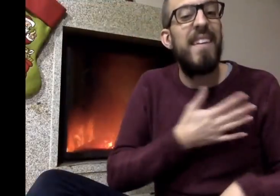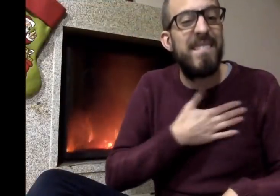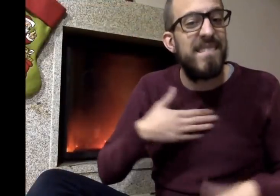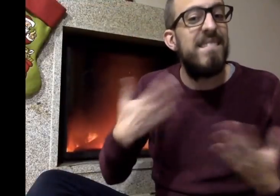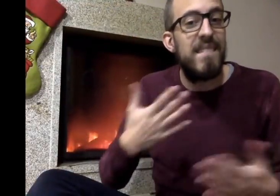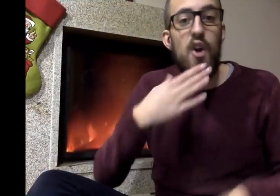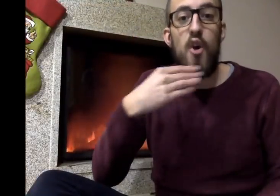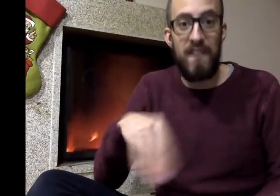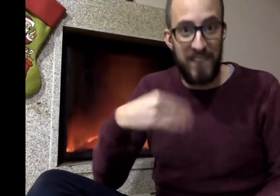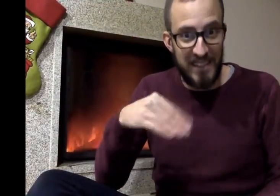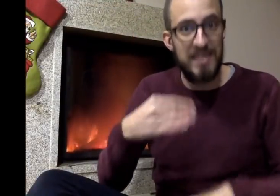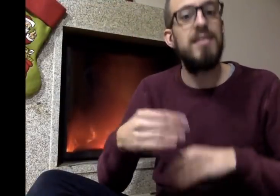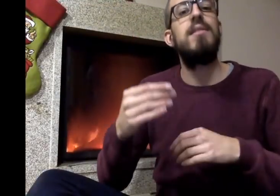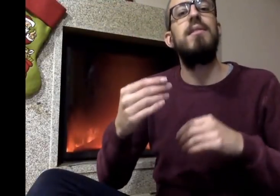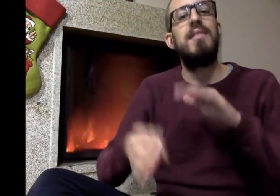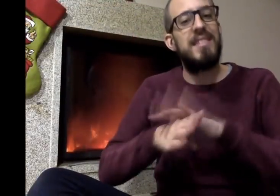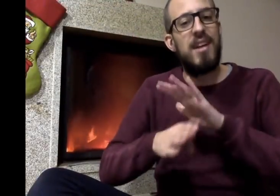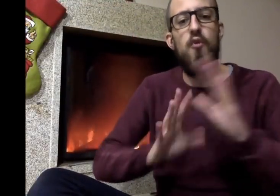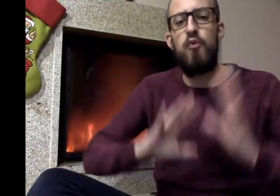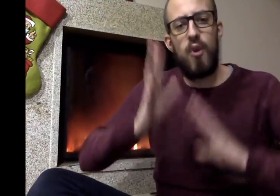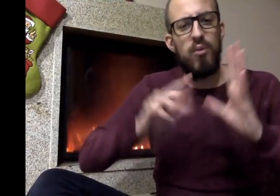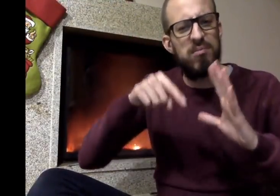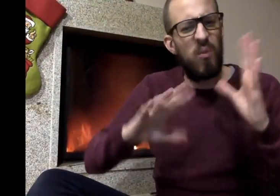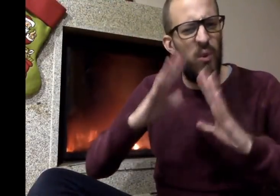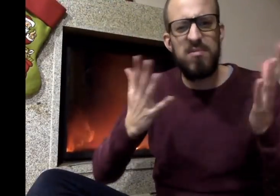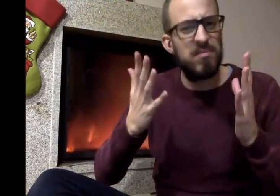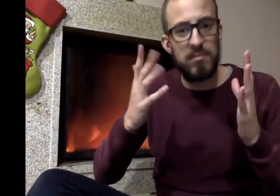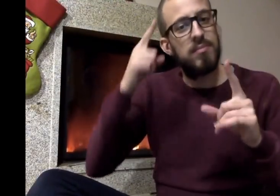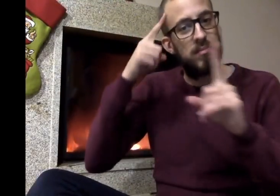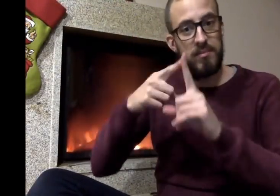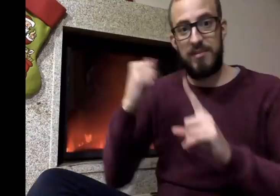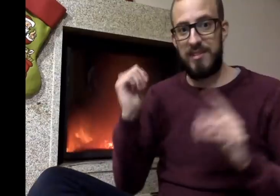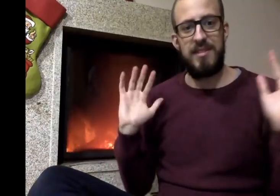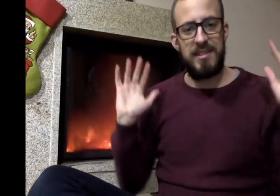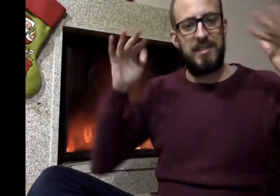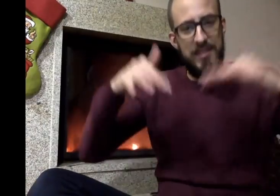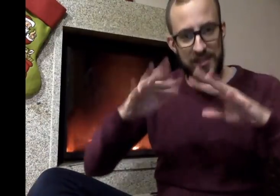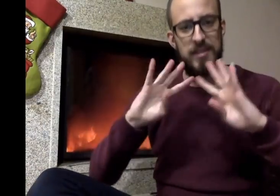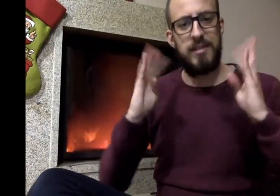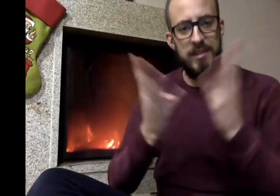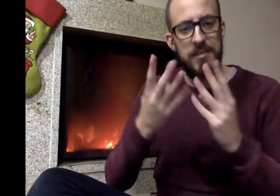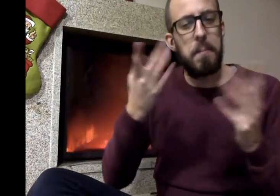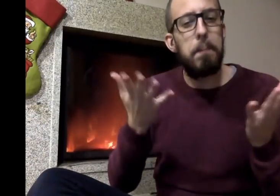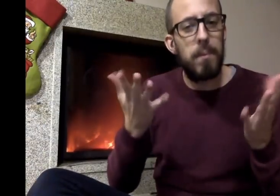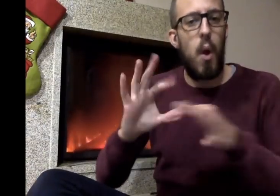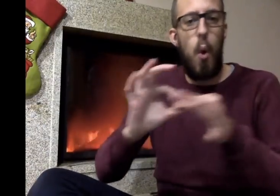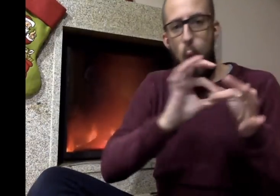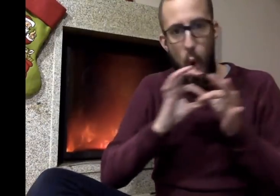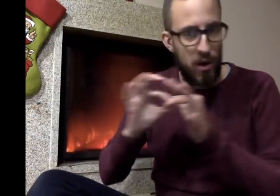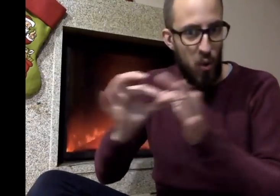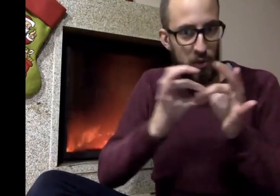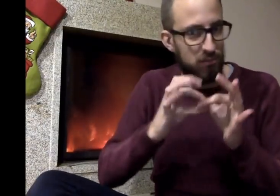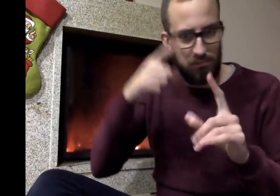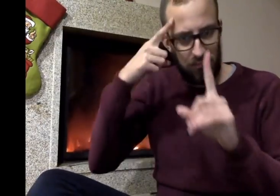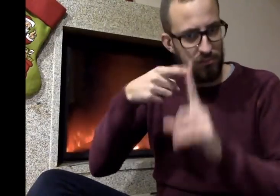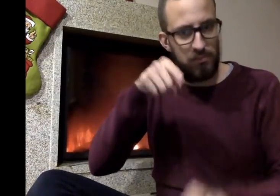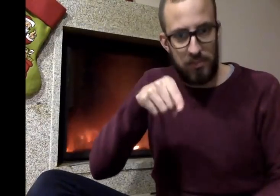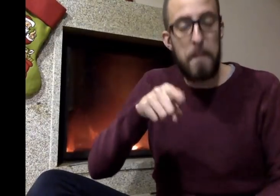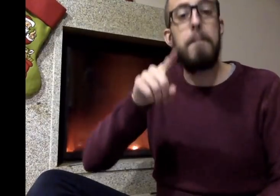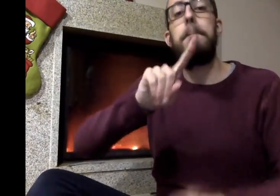Deseo que la juventud sorda siga desprendiendo fuego, es decir, que sigamos reuniéndonos de forma unida,